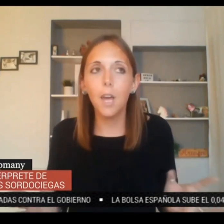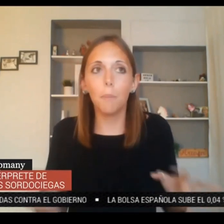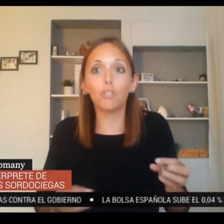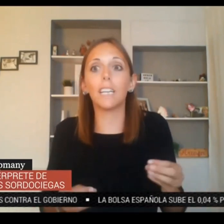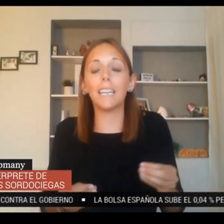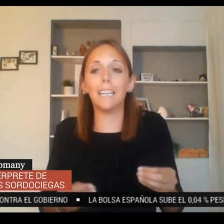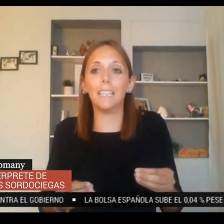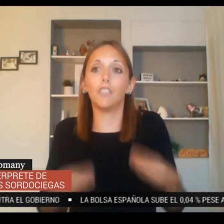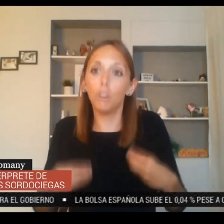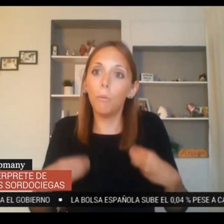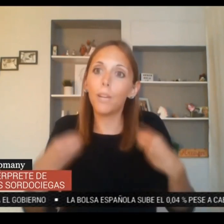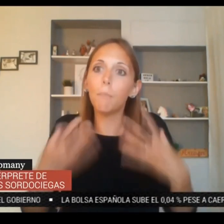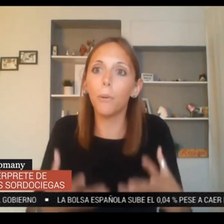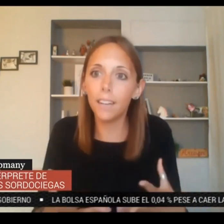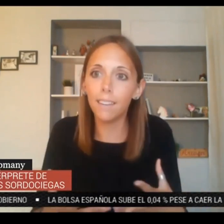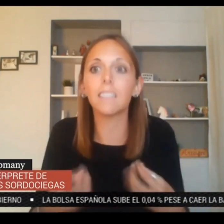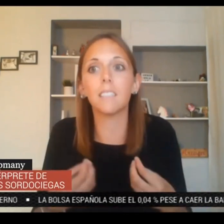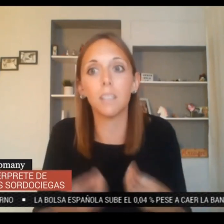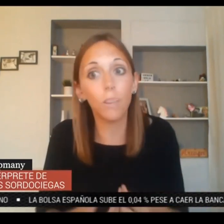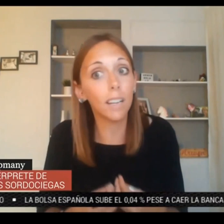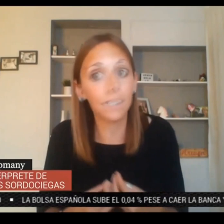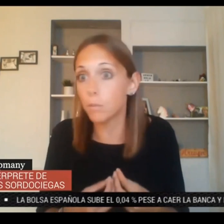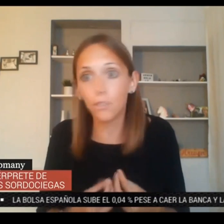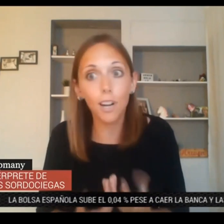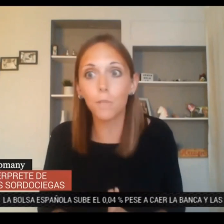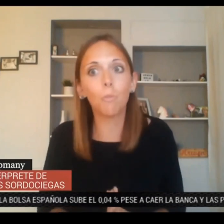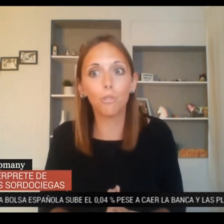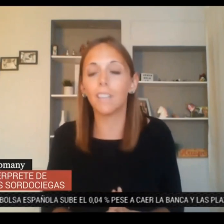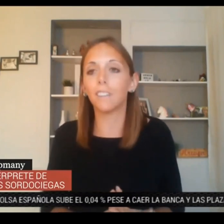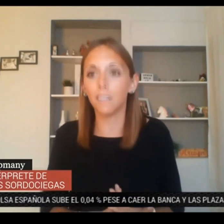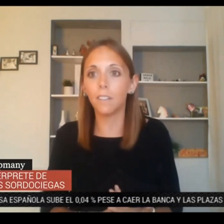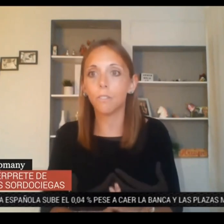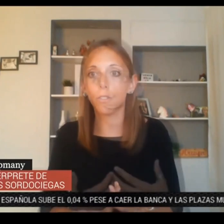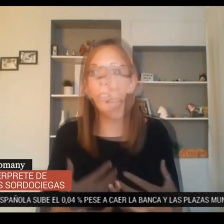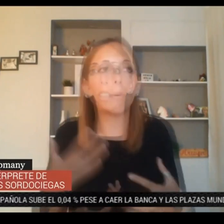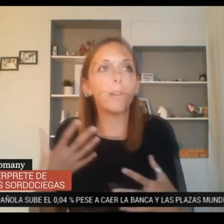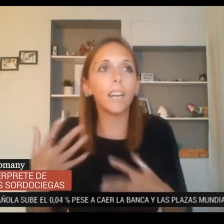Pero sé que yo voy a poderle dar esa seguridad que esta persona ahora mismo no está teniendo